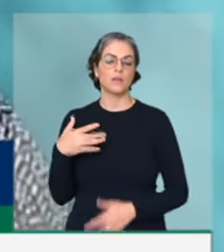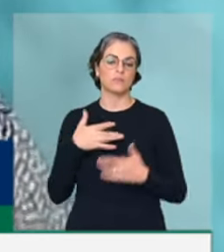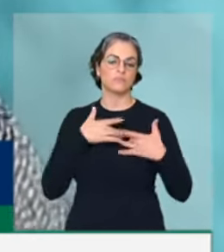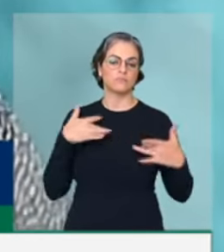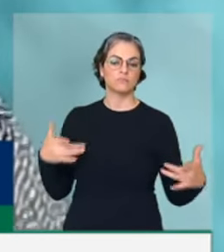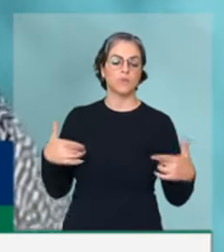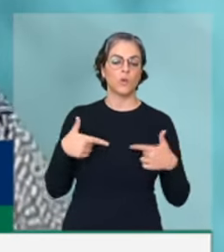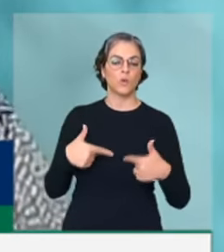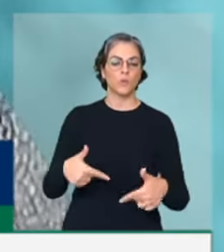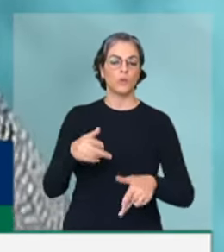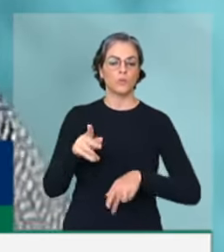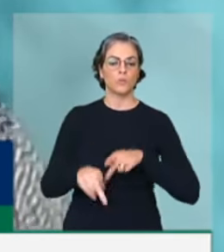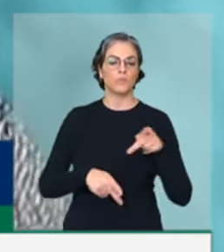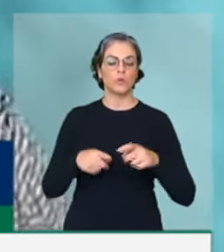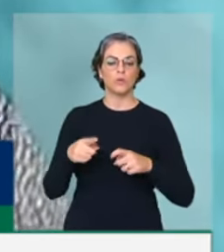MÉDICO OLIVEIRA GUANAES. DE